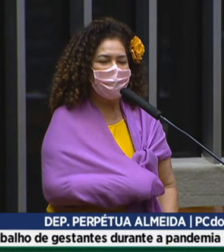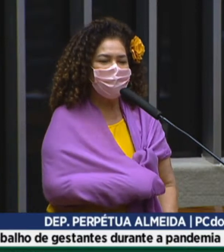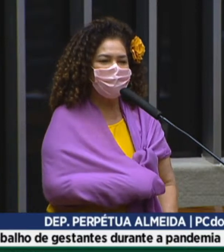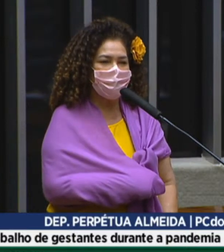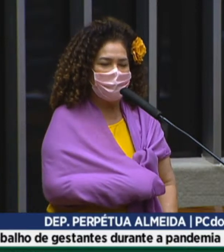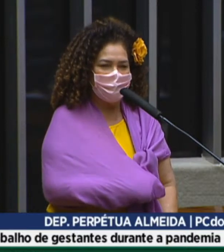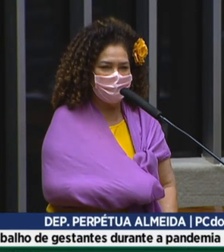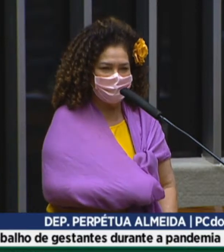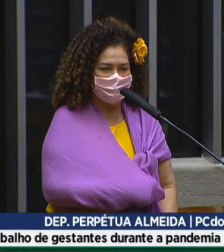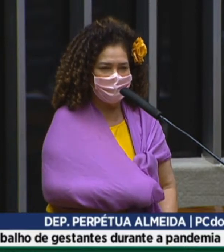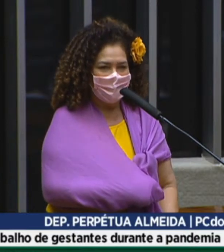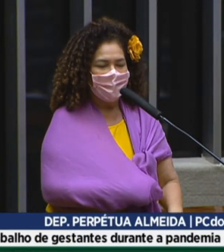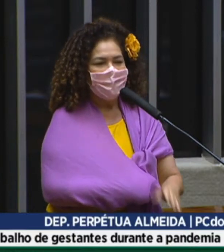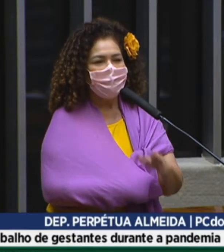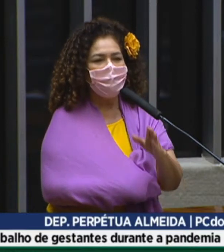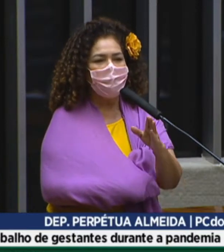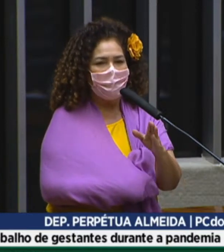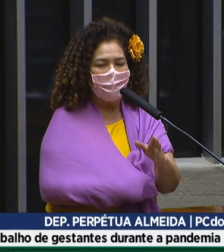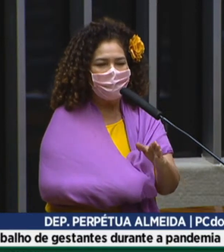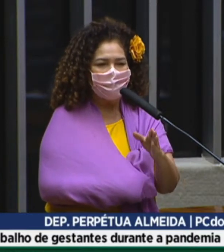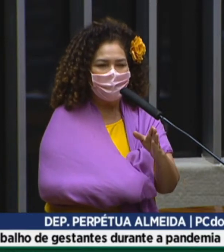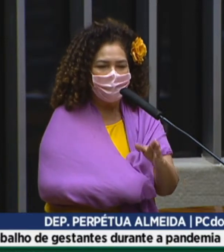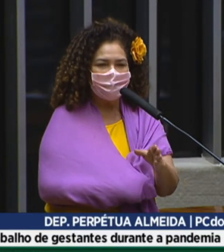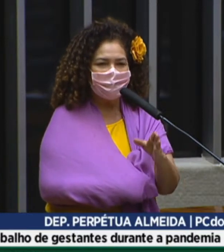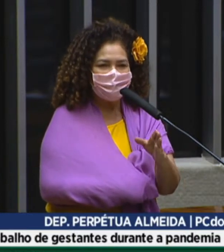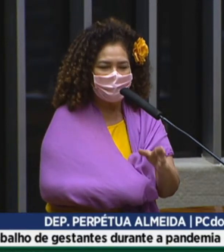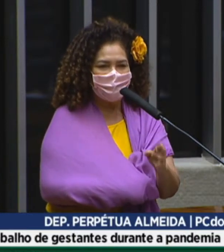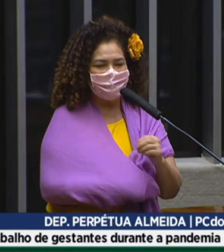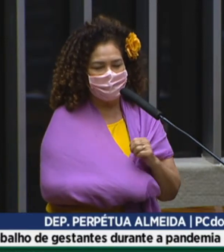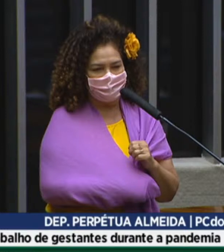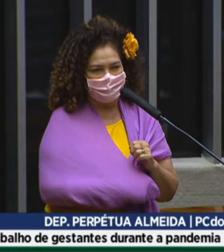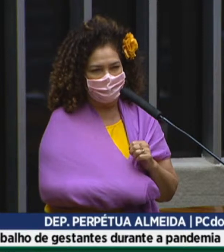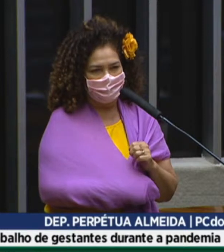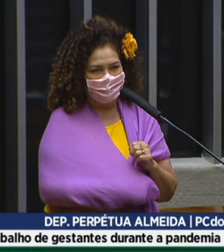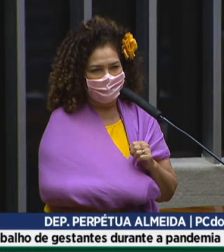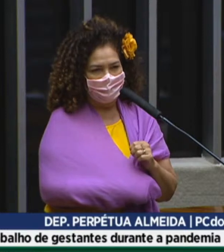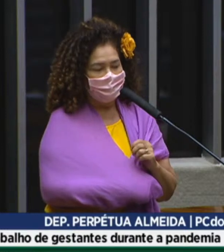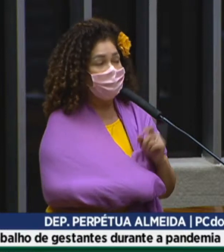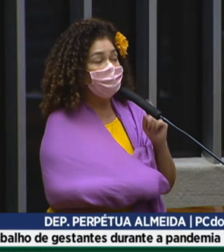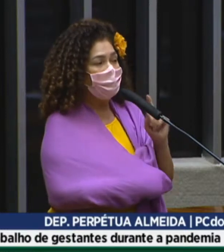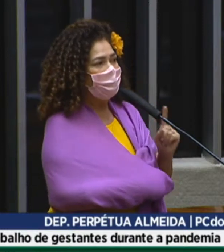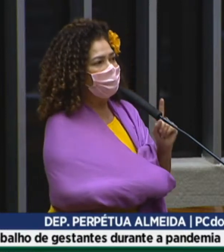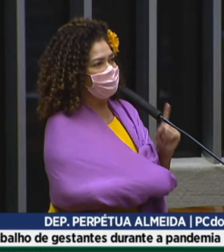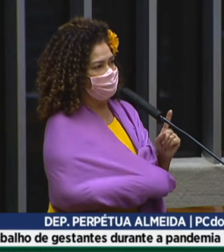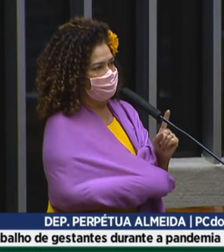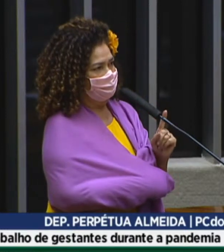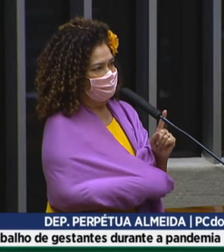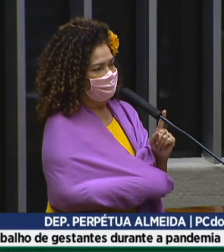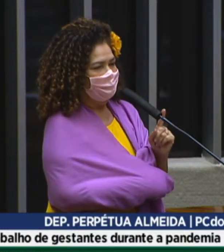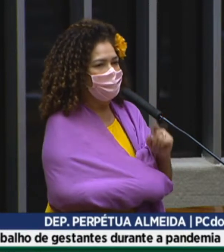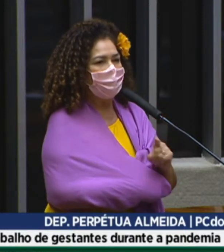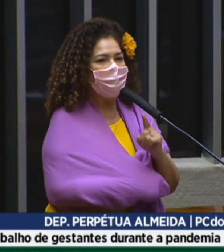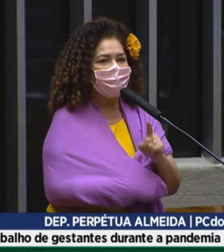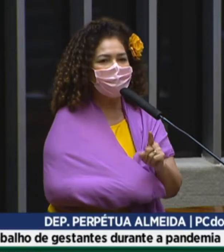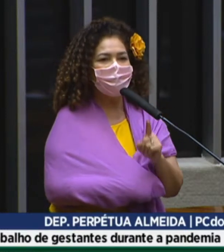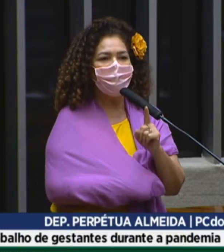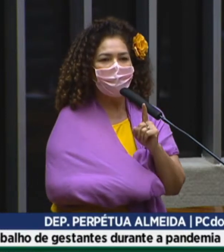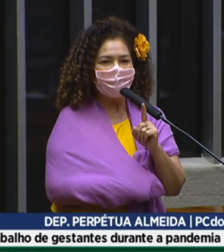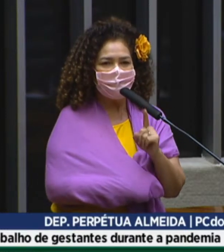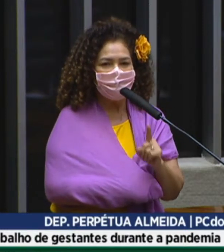DAS MULHERES NO PAÍS NÃO COLOQUEM NA CONTA DAS GRÁ VIDAS, NÃO COLOQUEM. COLOQUEM NA INCOMPETÊNCIA DO GOVERNO BOLSONARO. OS QUINZE MILHÕES